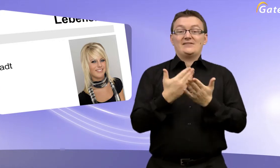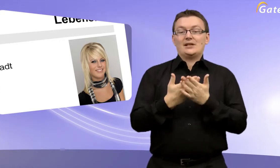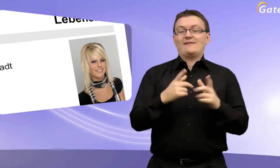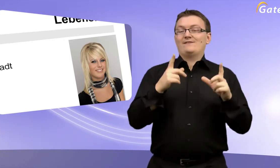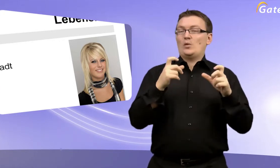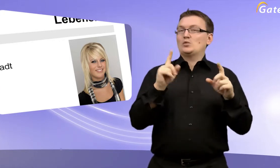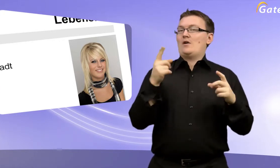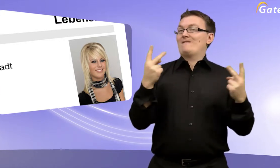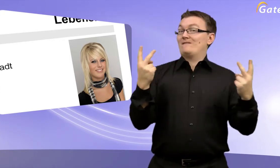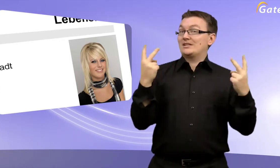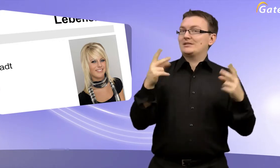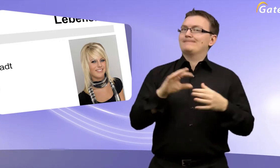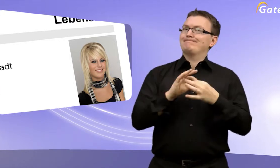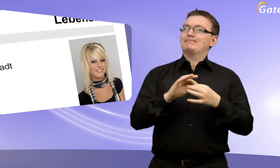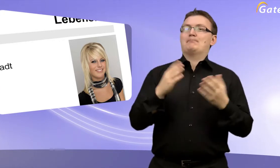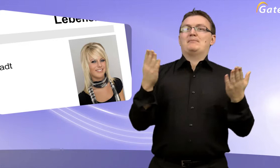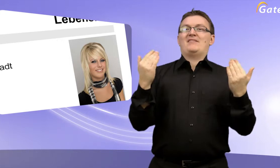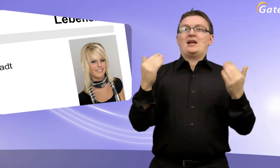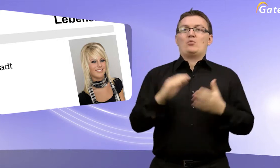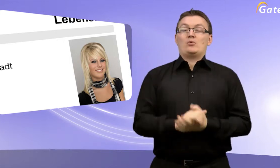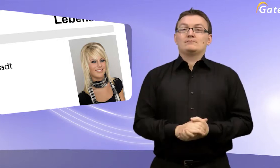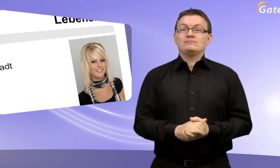Daher ist das Bewerbungsfoto ein wichtiger Teil der Bewerbung.